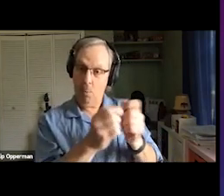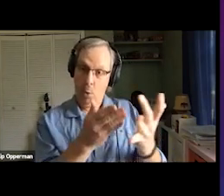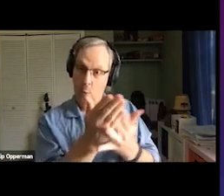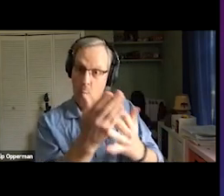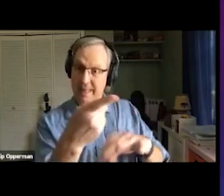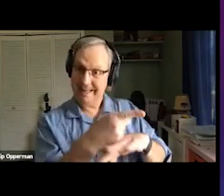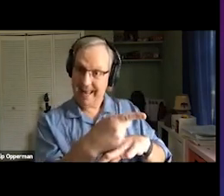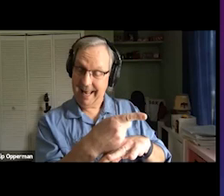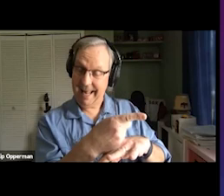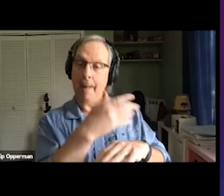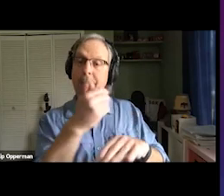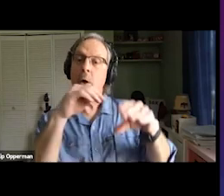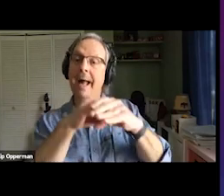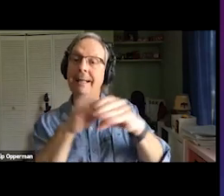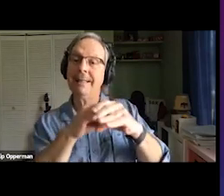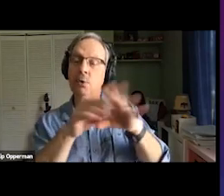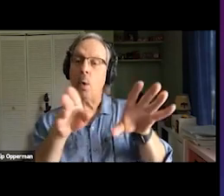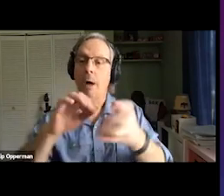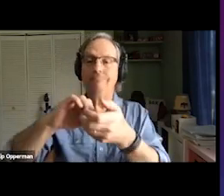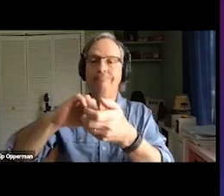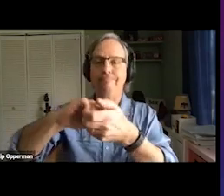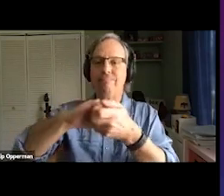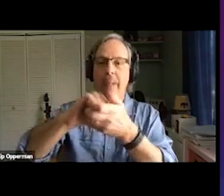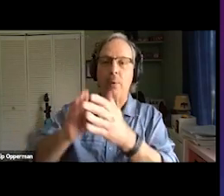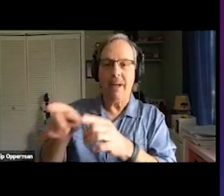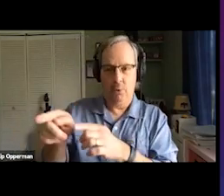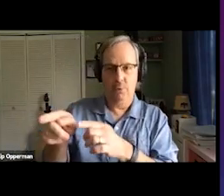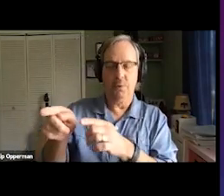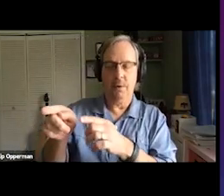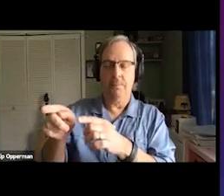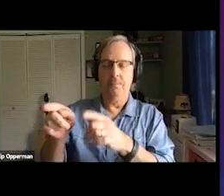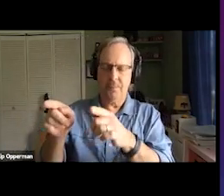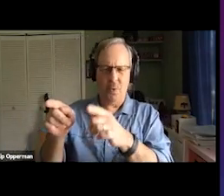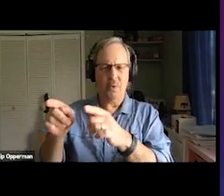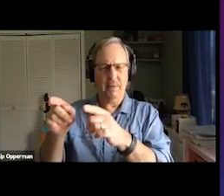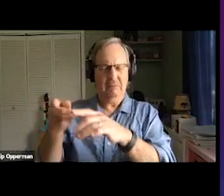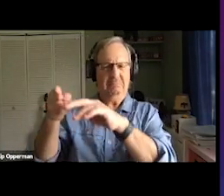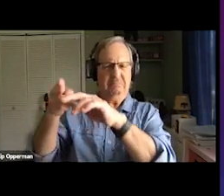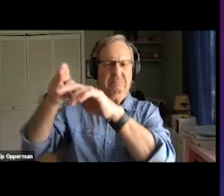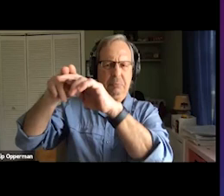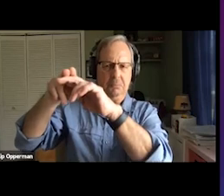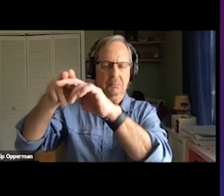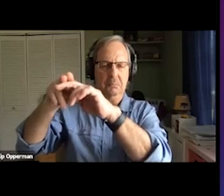y un mejor acceso a nuestros socios. Y esas asociaciones se han mejorado. Y ese ha sido realmente un rayo de luz